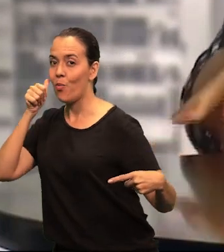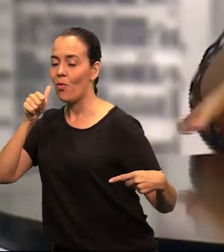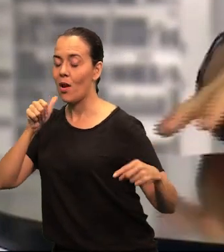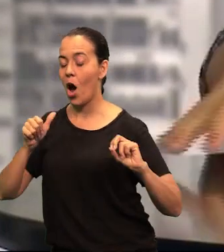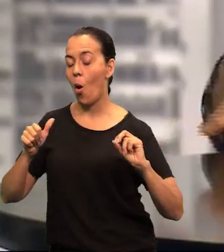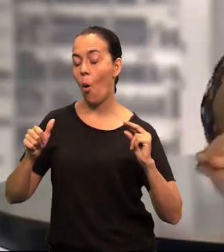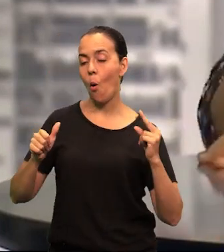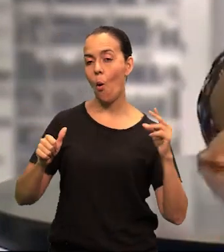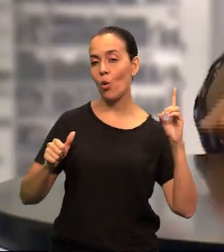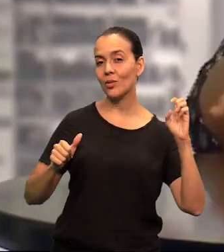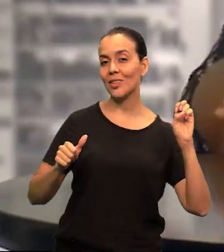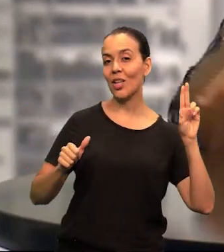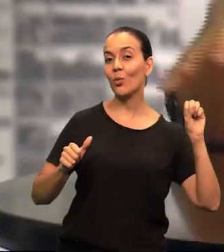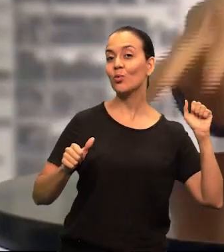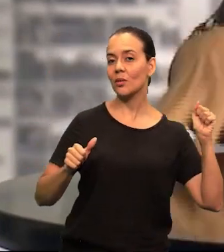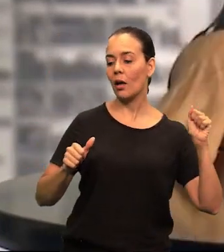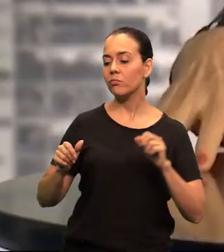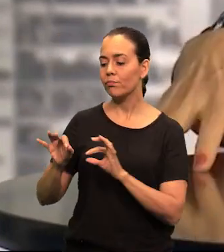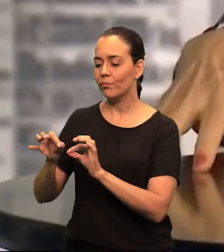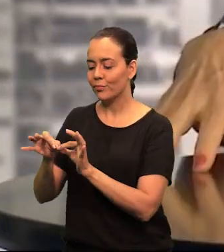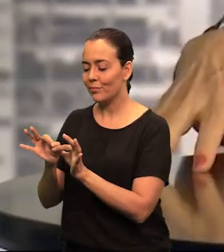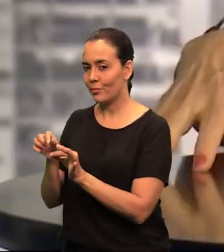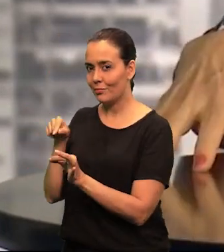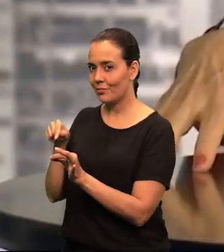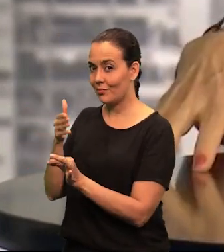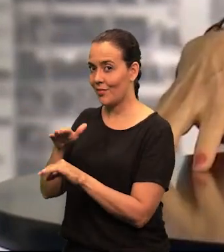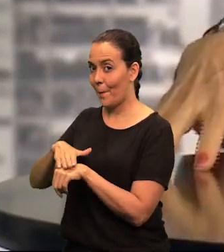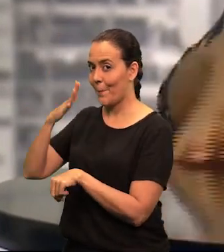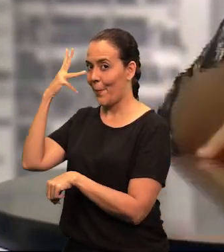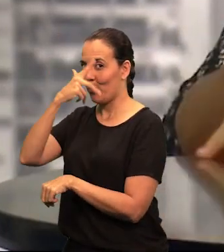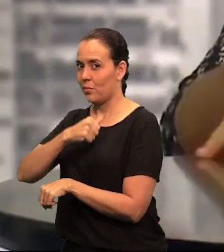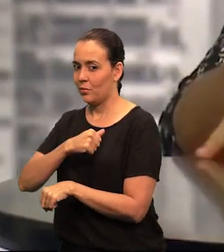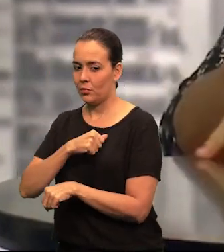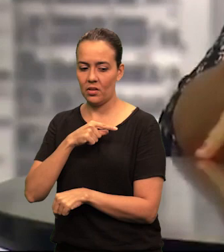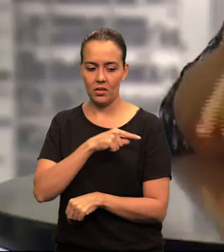E elas tecem e a tapeçariada Aracne é mais bonita que a da deusa.